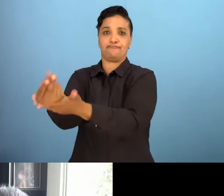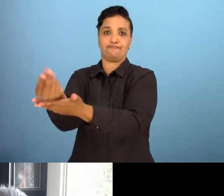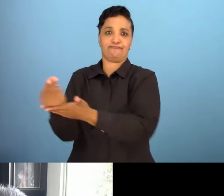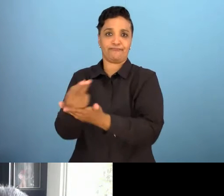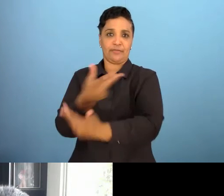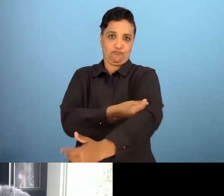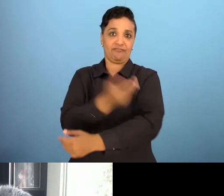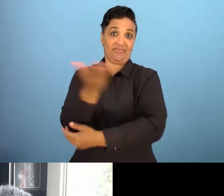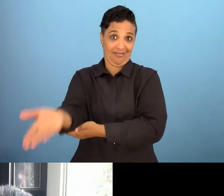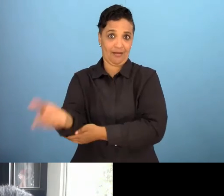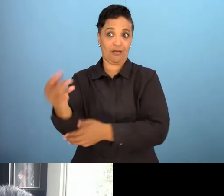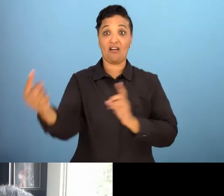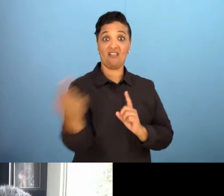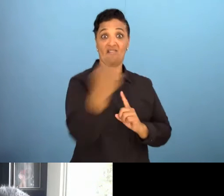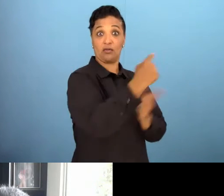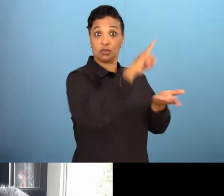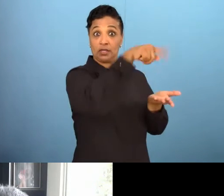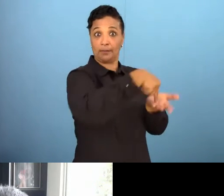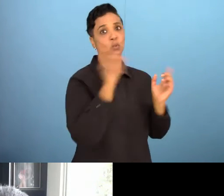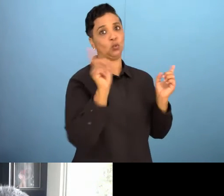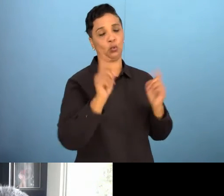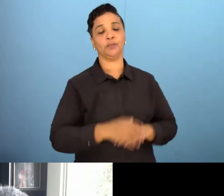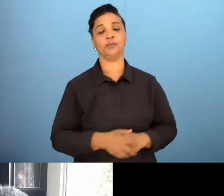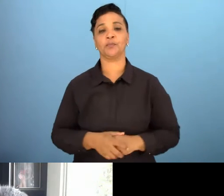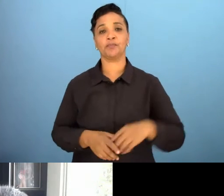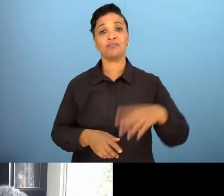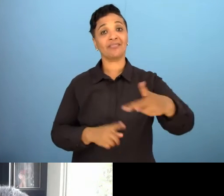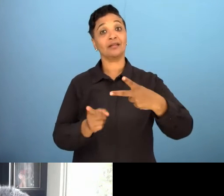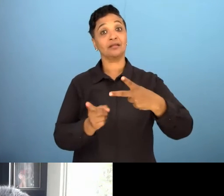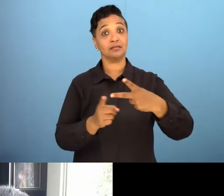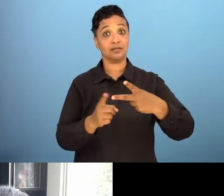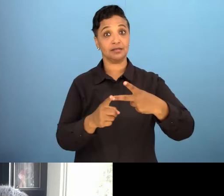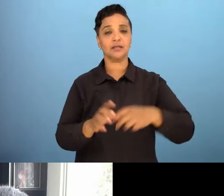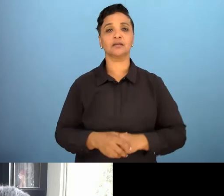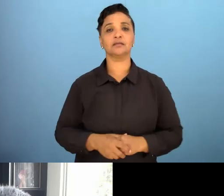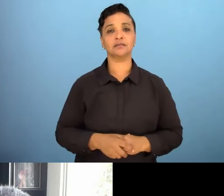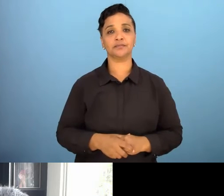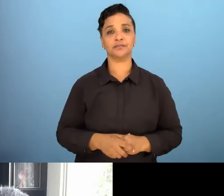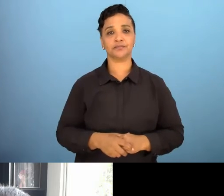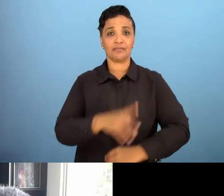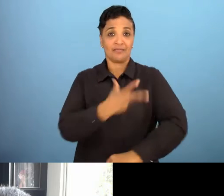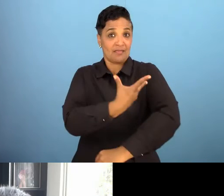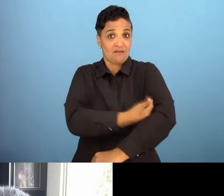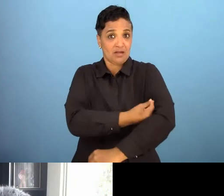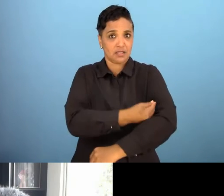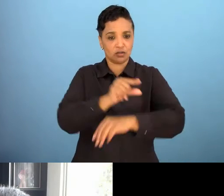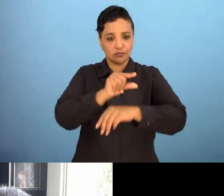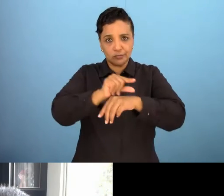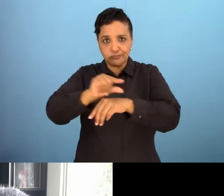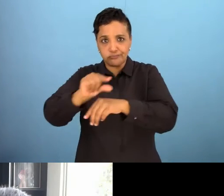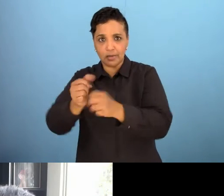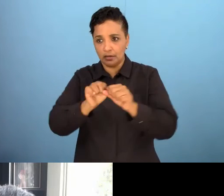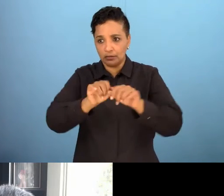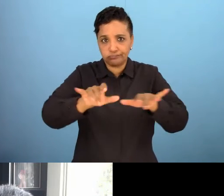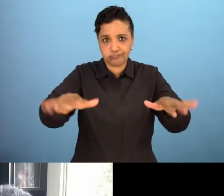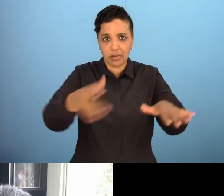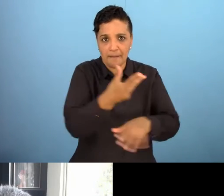discapacidad que no pueden asistir a los centros de vacunación.